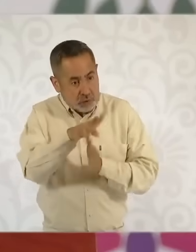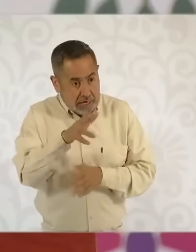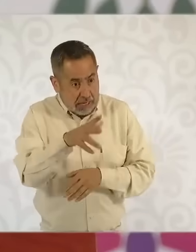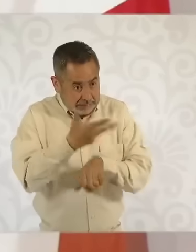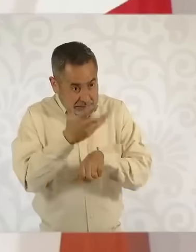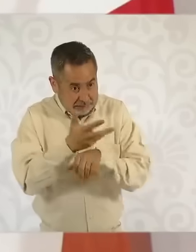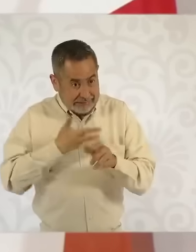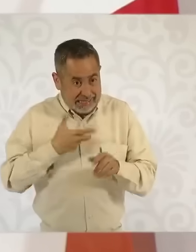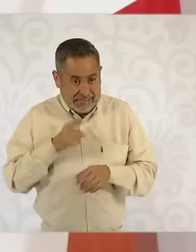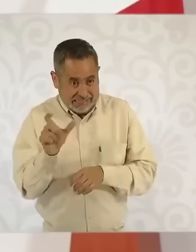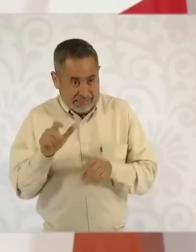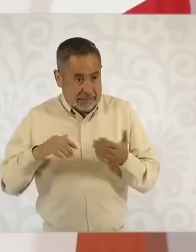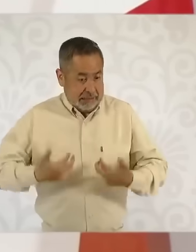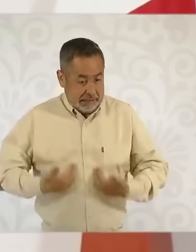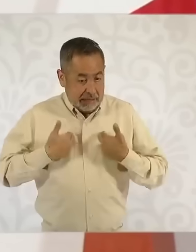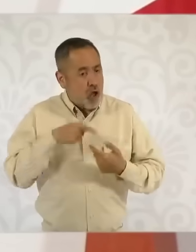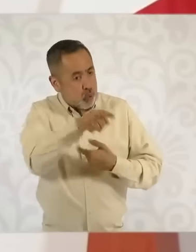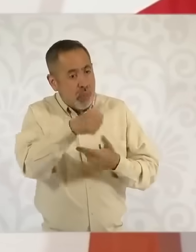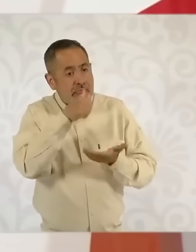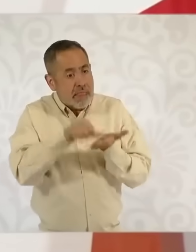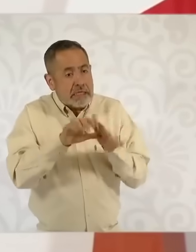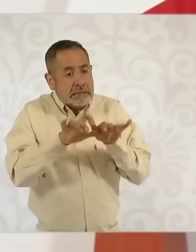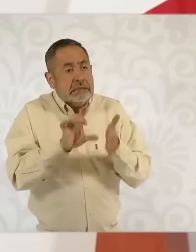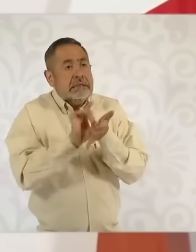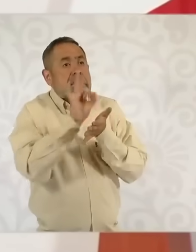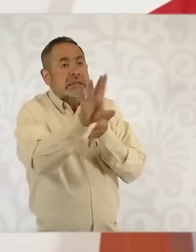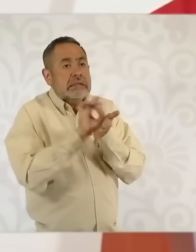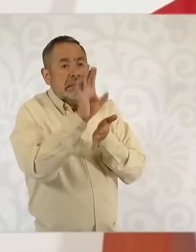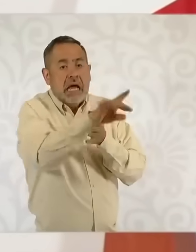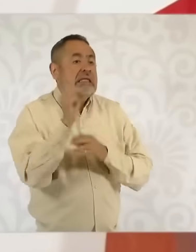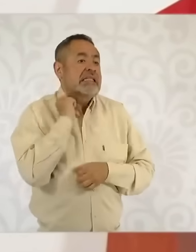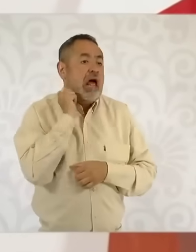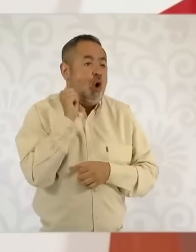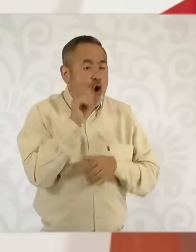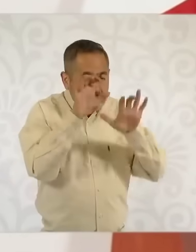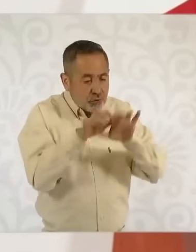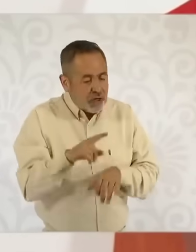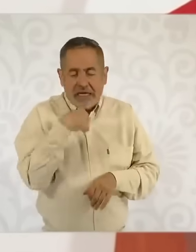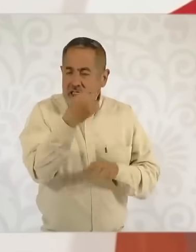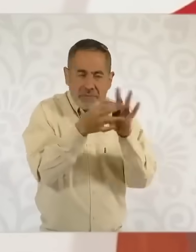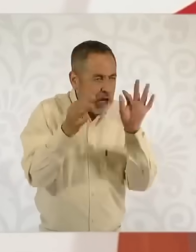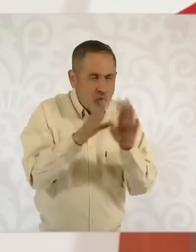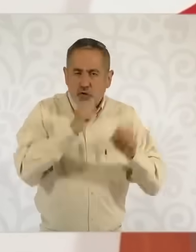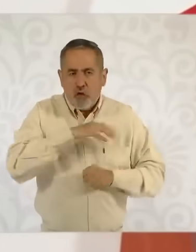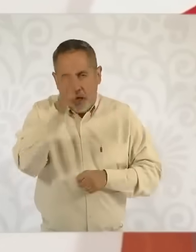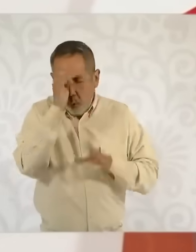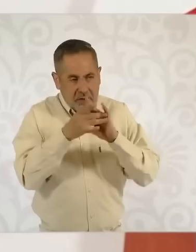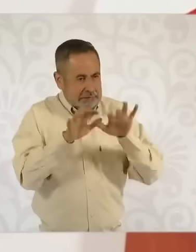estábamos de acuerdo con los impuestos a las remesas El propio embajador de México en Estados